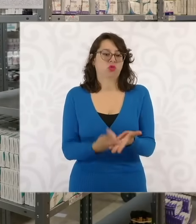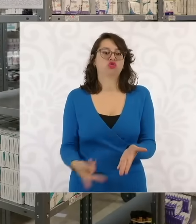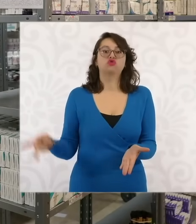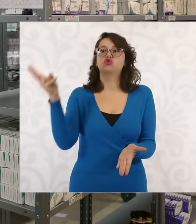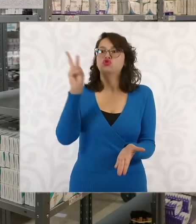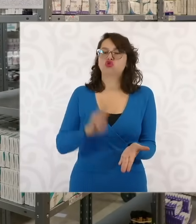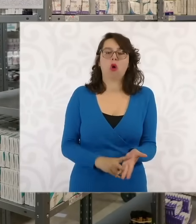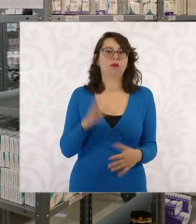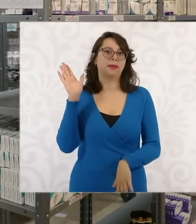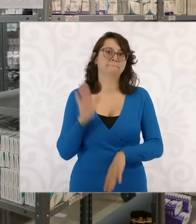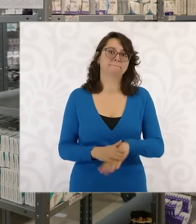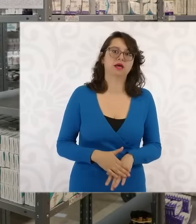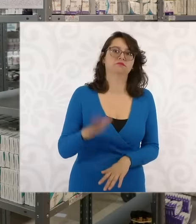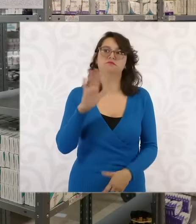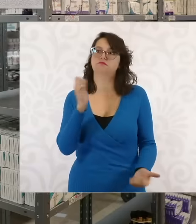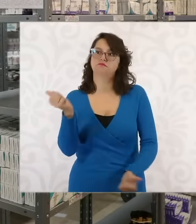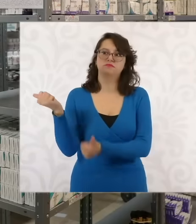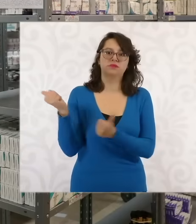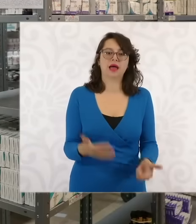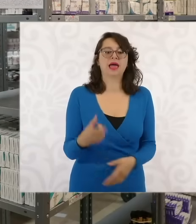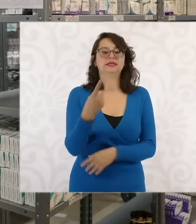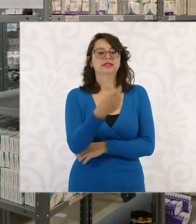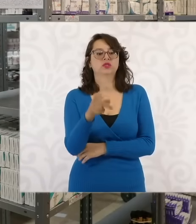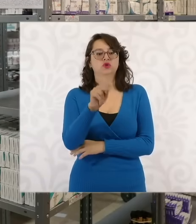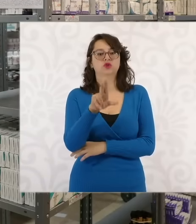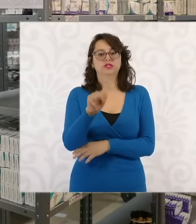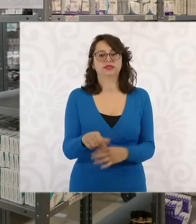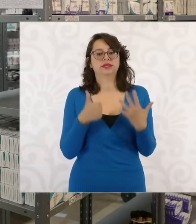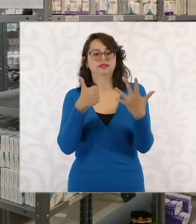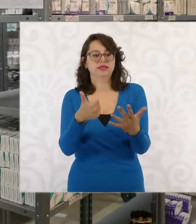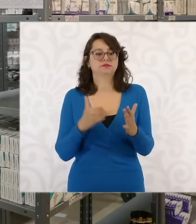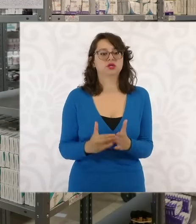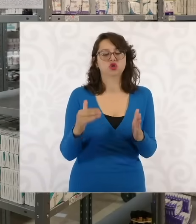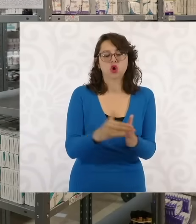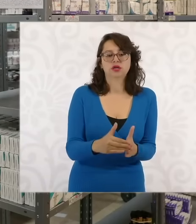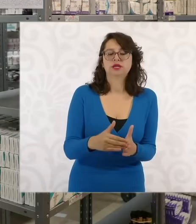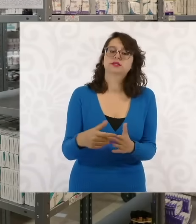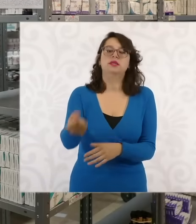que los que escribieron en mayo. Recibimos casi 186 millones de piezas de medicamentos, insumos,